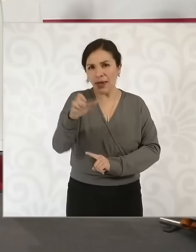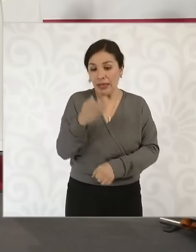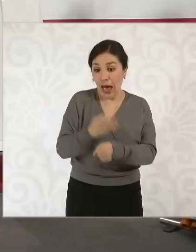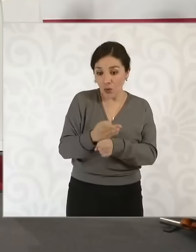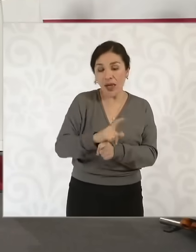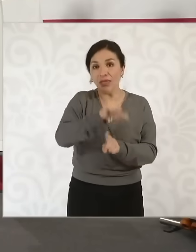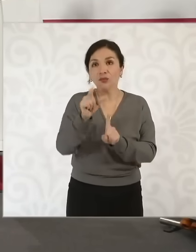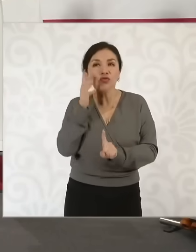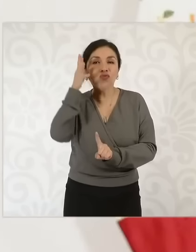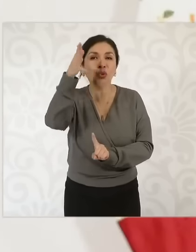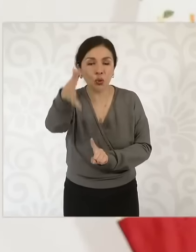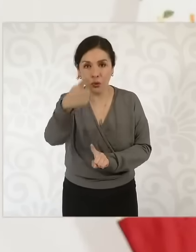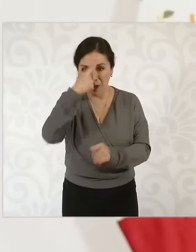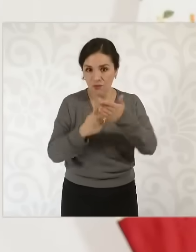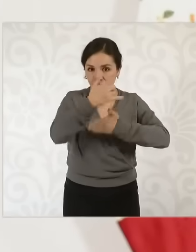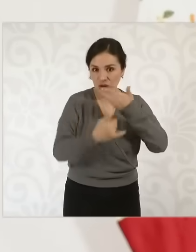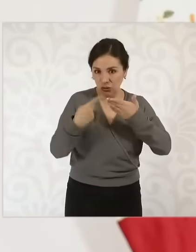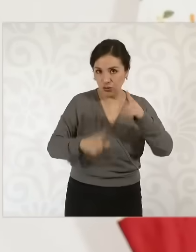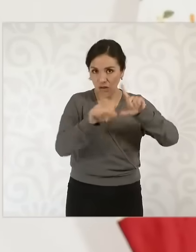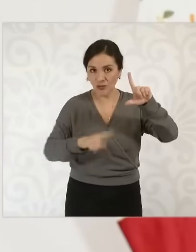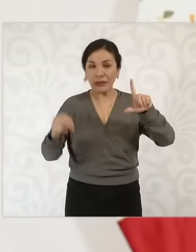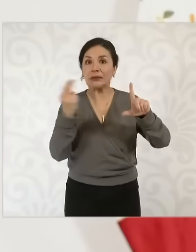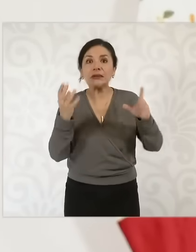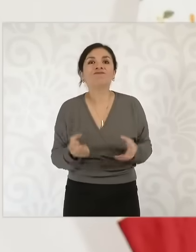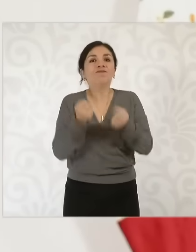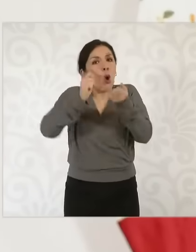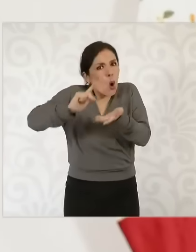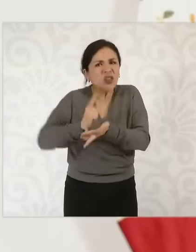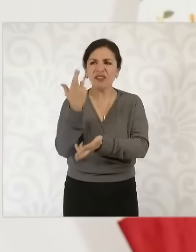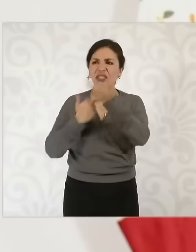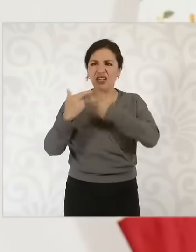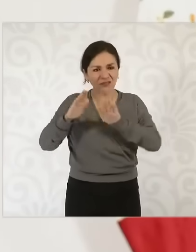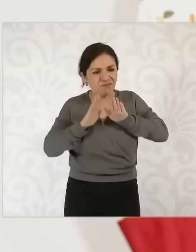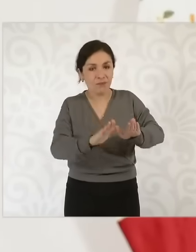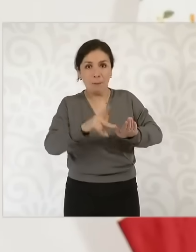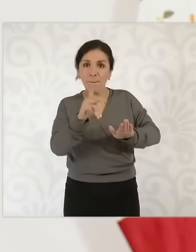en un proyecto nacional que es rescatar, regresar a Pemex, al pueblo de México,